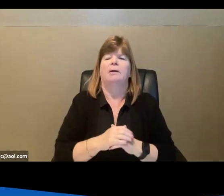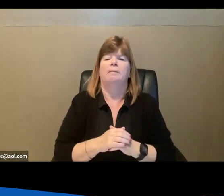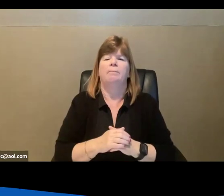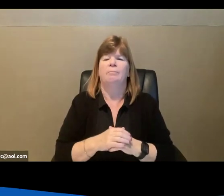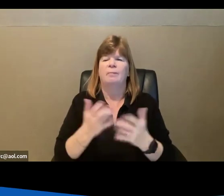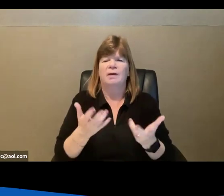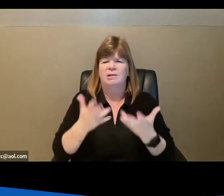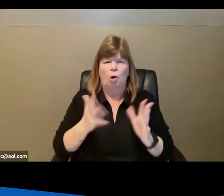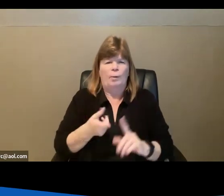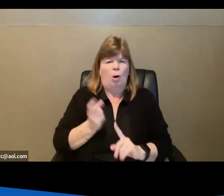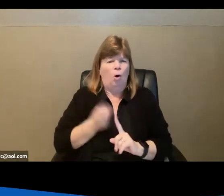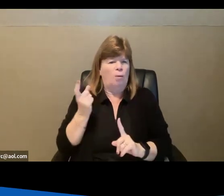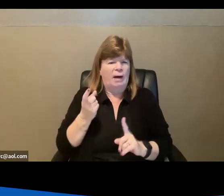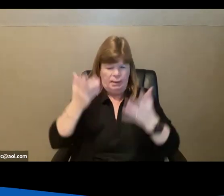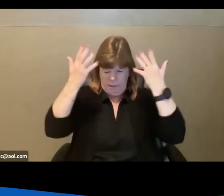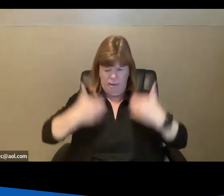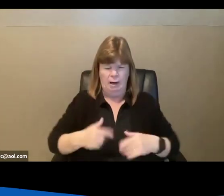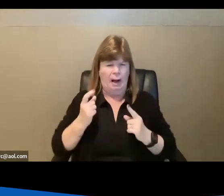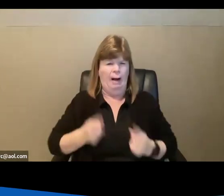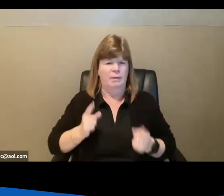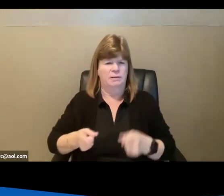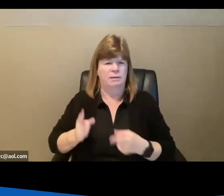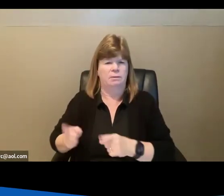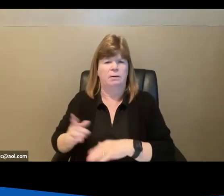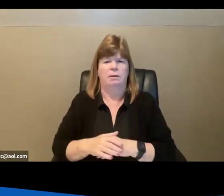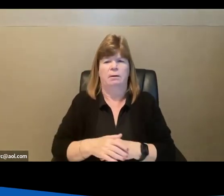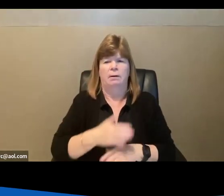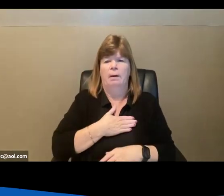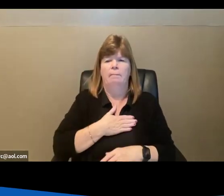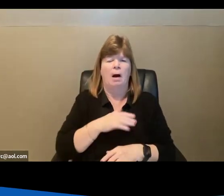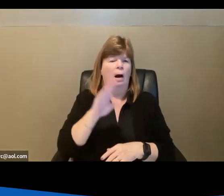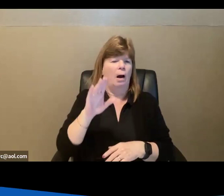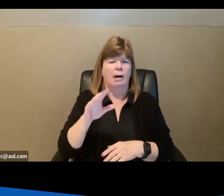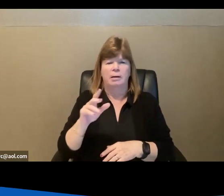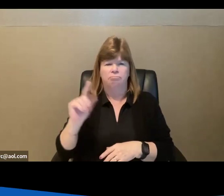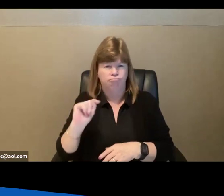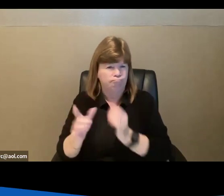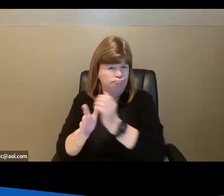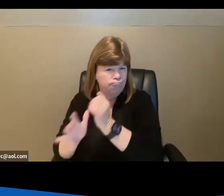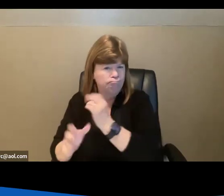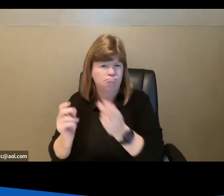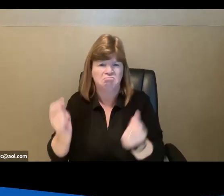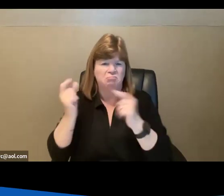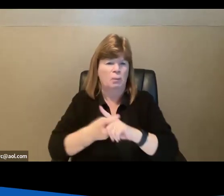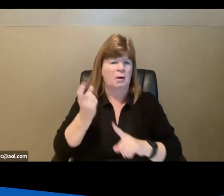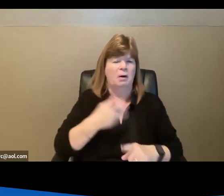Simplemente todo sucede automáticamente. Mi intestino funciona automáticamente. Mis riñones funcionan automáticamente.